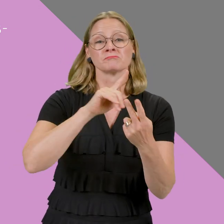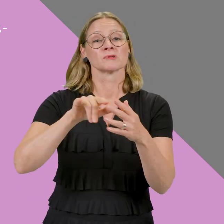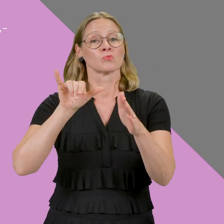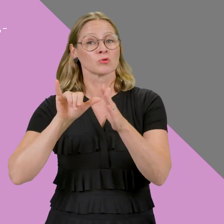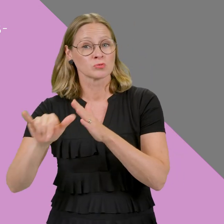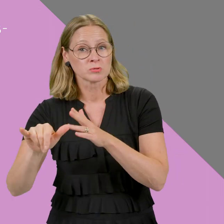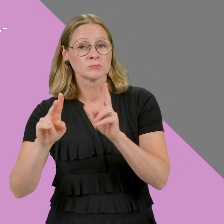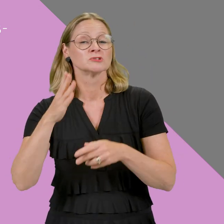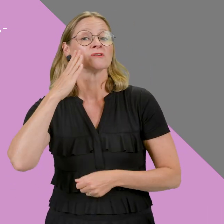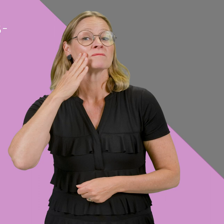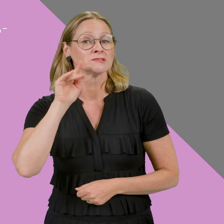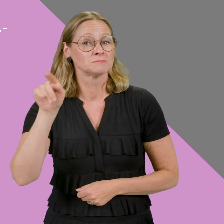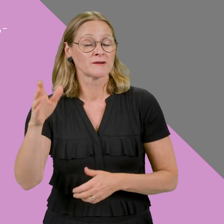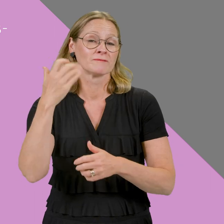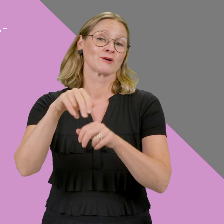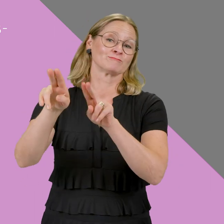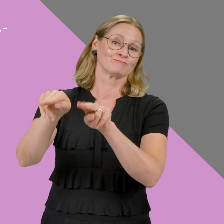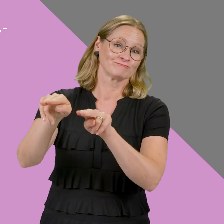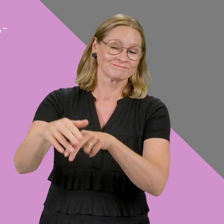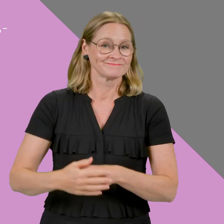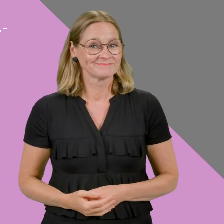Youtubessa kuin myös Facebookissa.